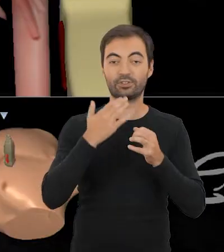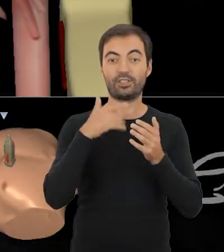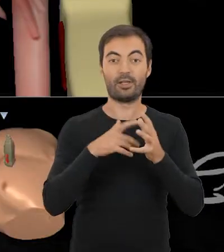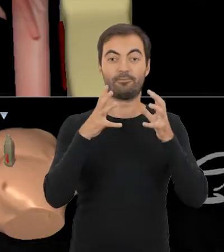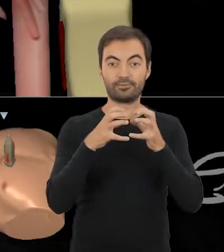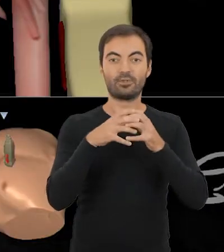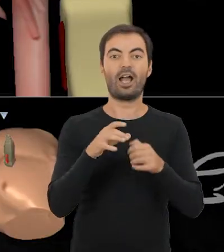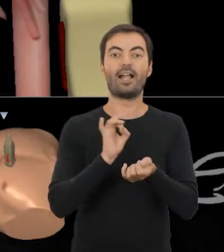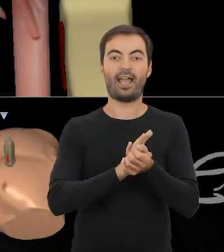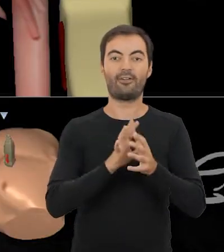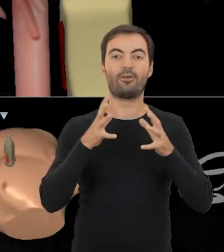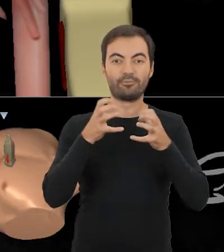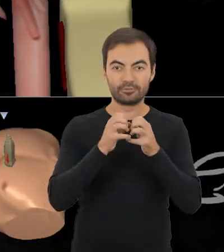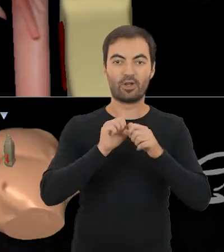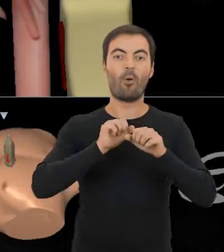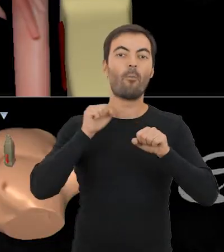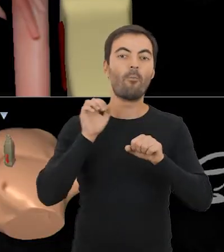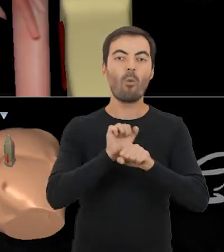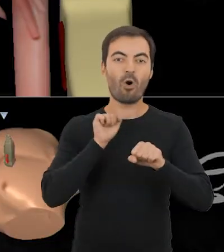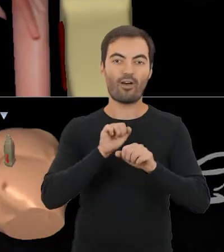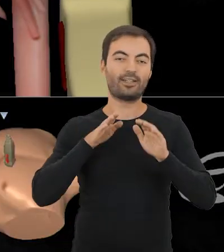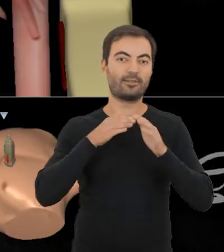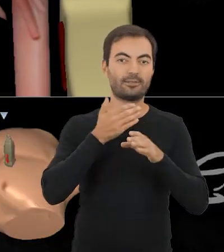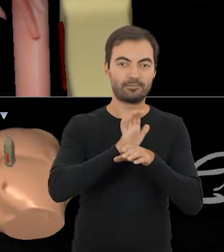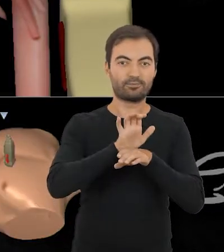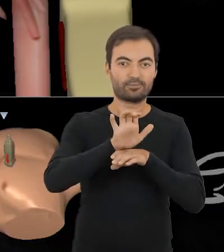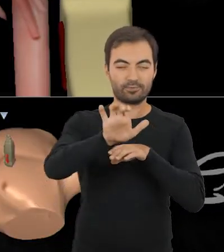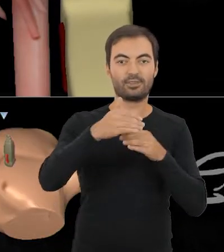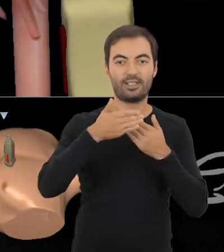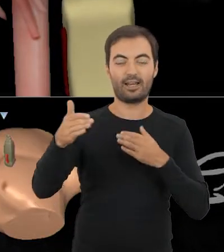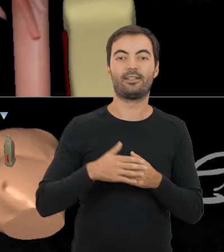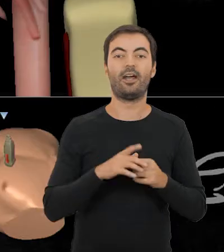następnie impuls rozchodzi się po komorach, również doprowadzając do ich skurczu,